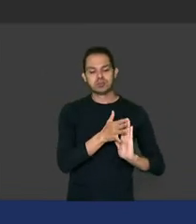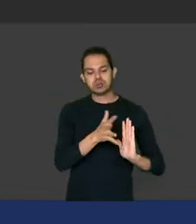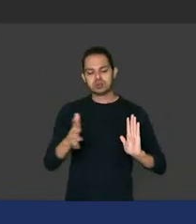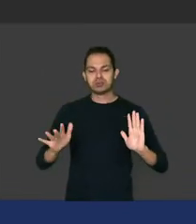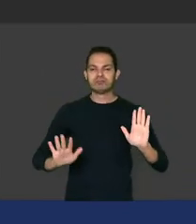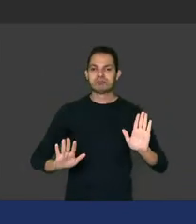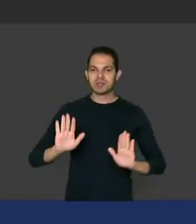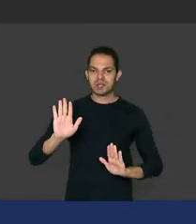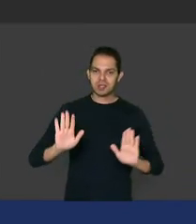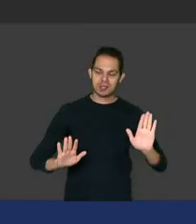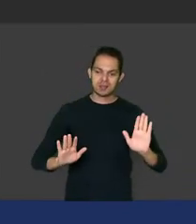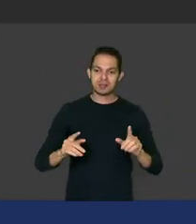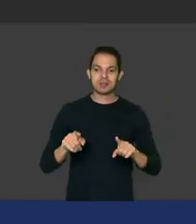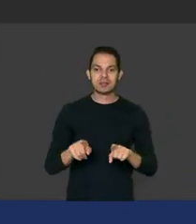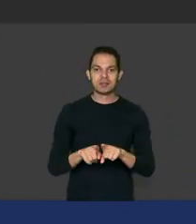DE TRANSPARÊNCIA, DE CLAREZA SOBRE O PROCESSO E PORQUE A